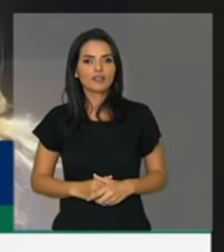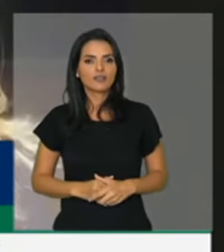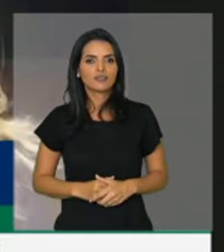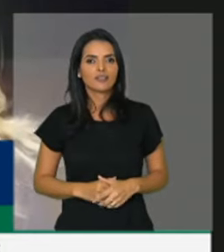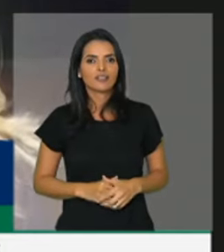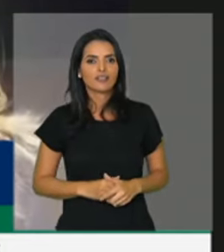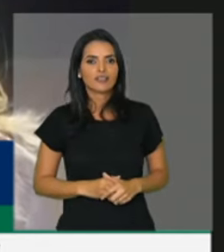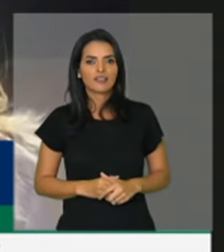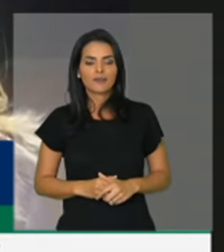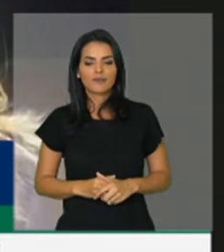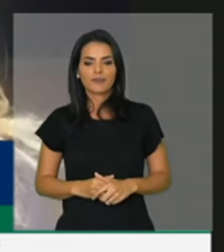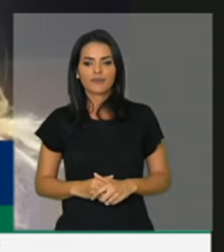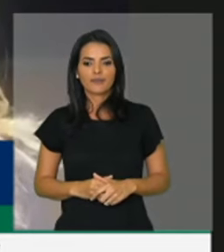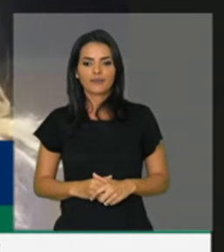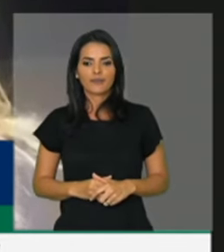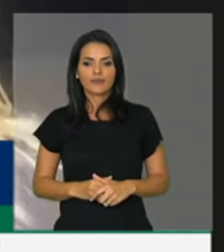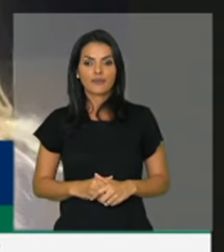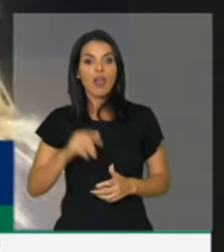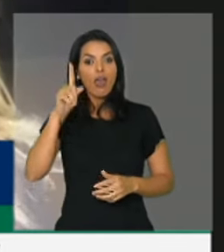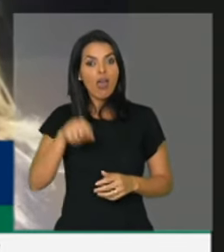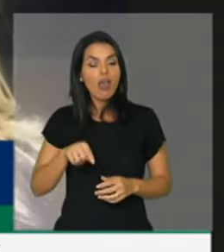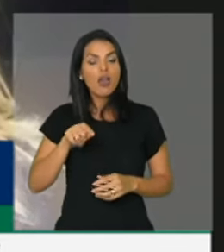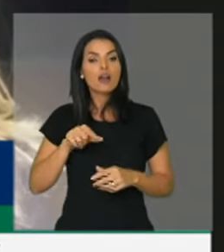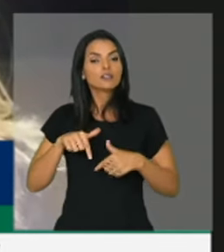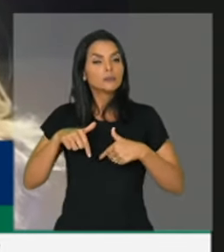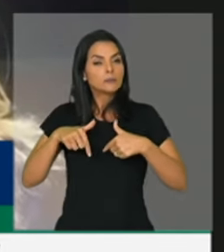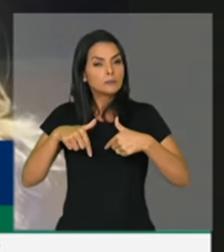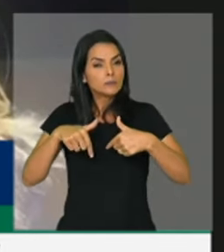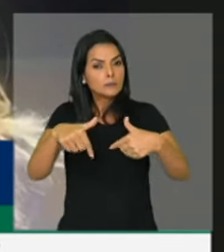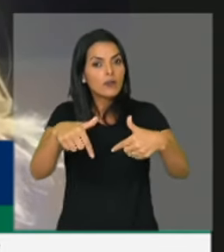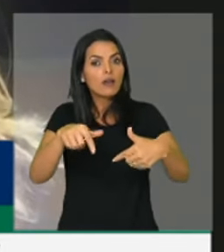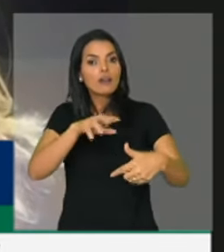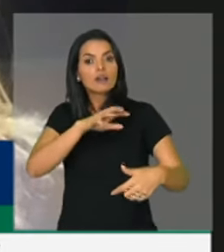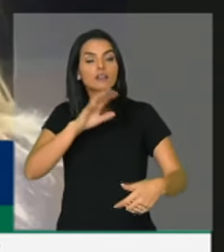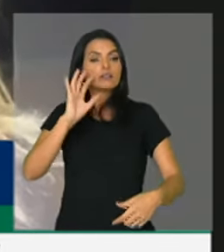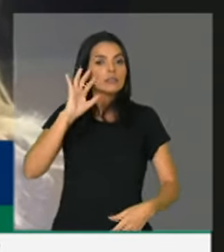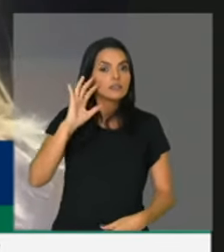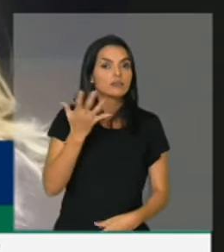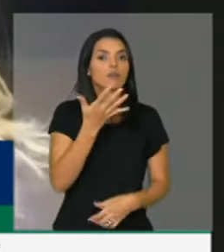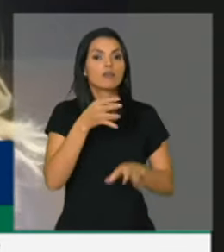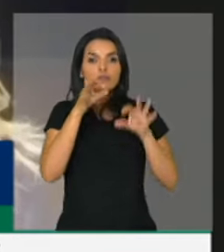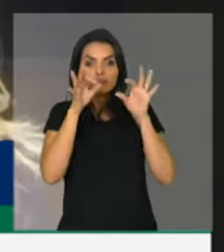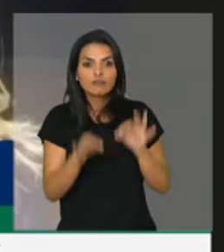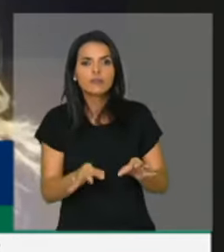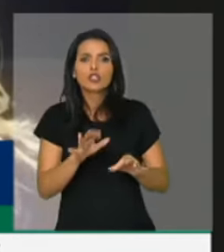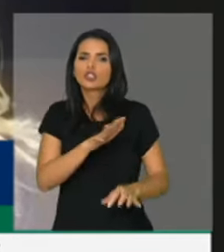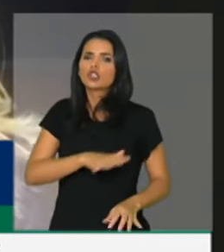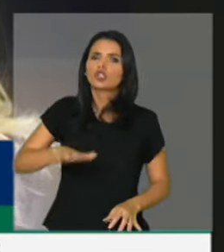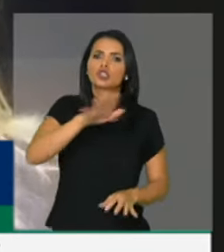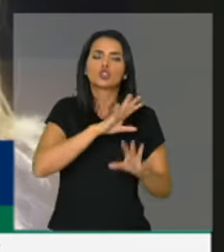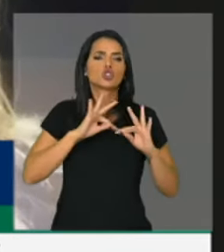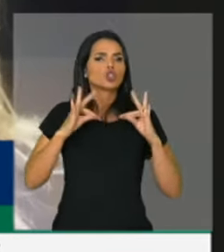ISSO É UM ACORDO, SÃO MEDIDAS QUE ESTÃO SE TOMANDO PARA QUE TODOS POSSAM AJUDAR. ENTÃO, ISSO DAÍÉ IMPORTANTE, IMPORTANTE PARA SALVAR VIDAS. ENTÃO... ELES